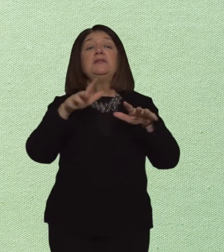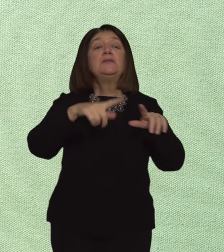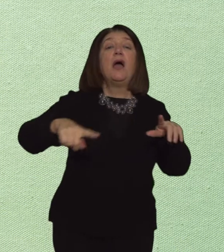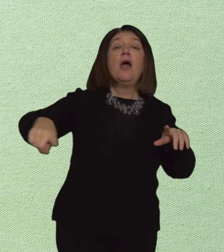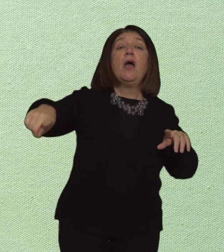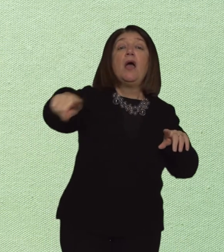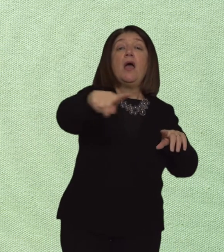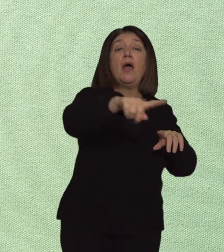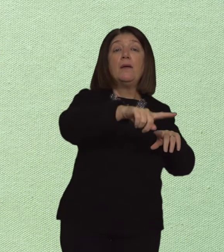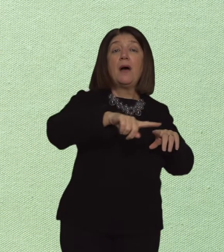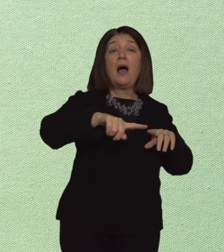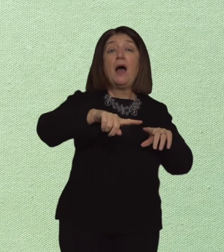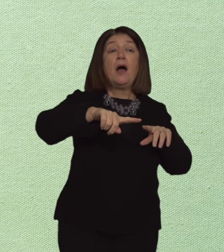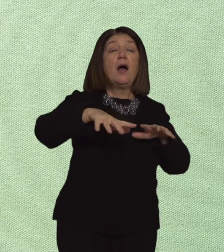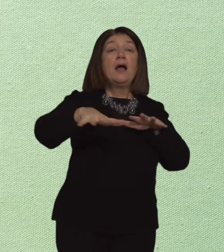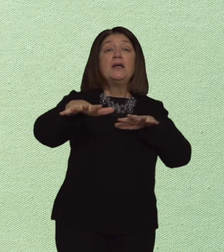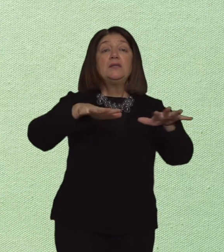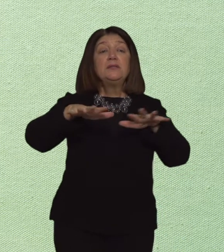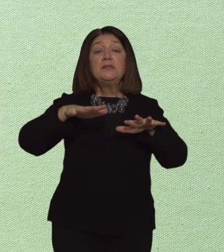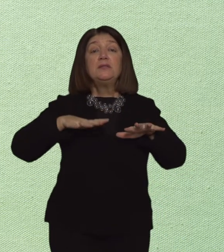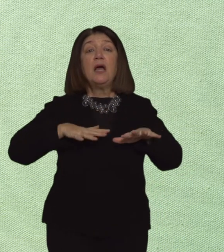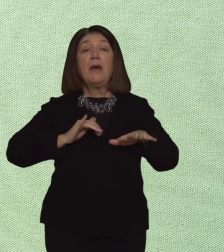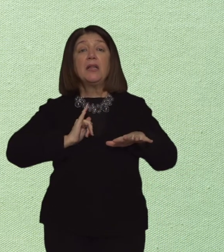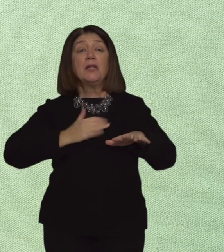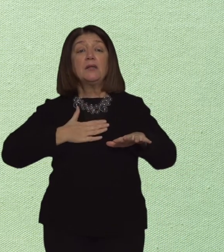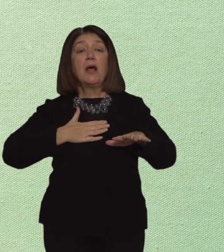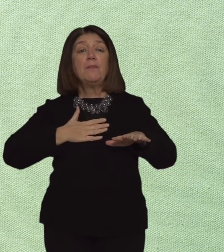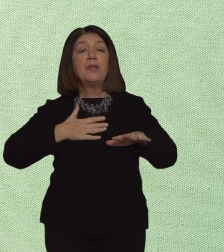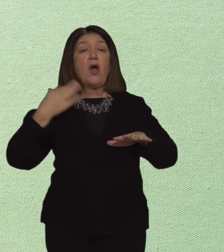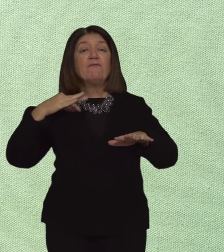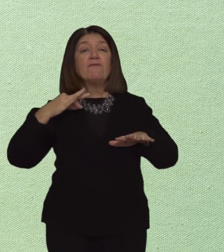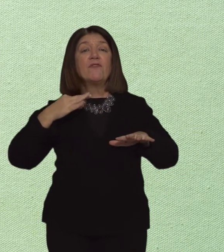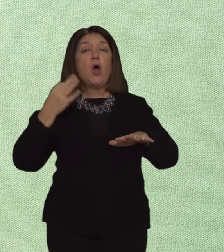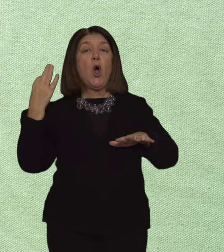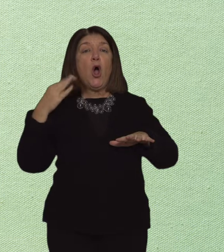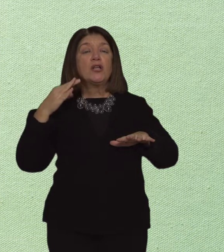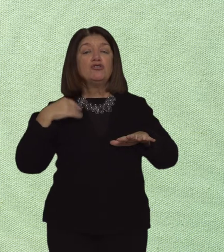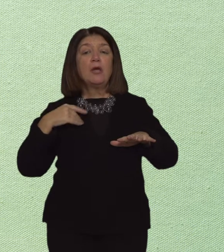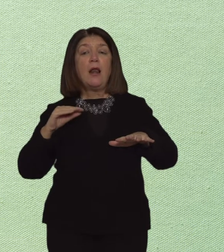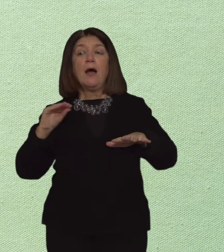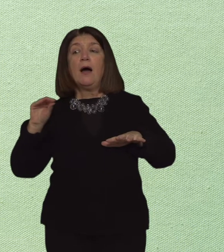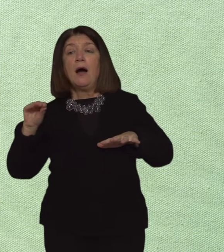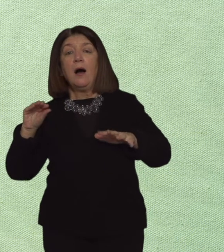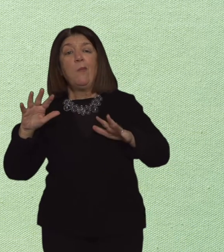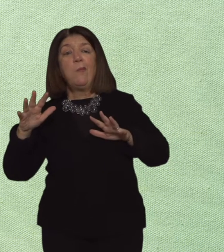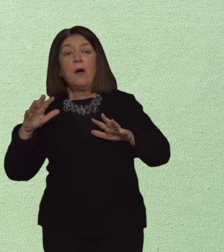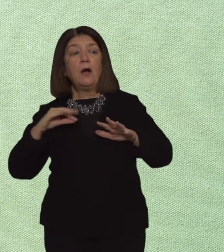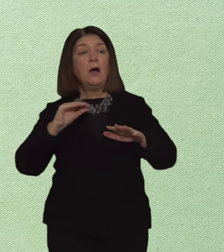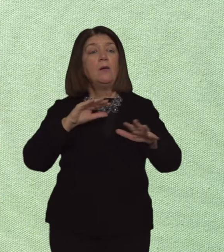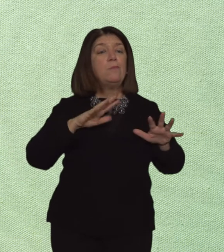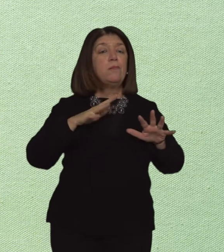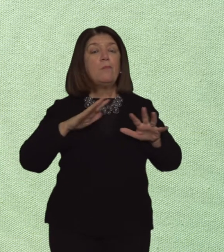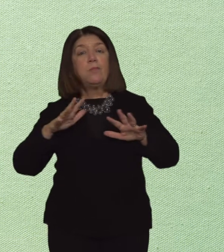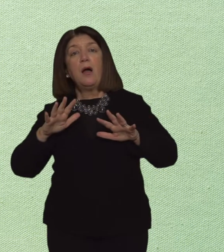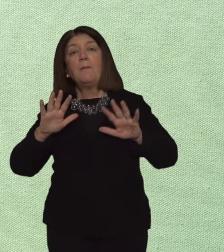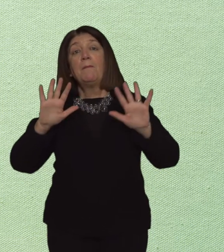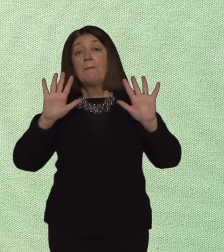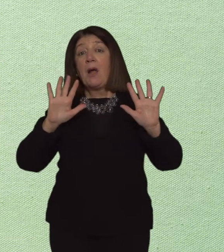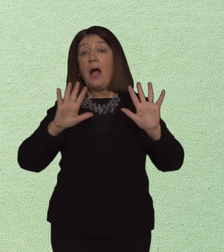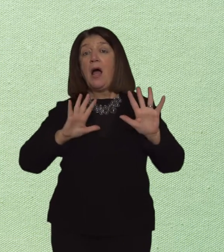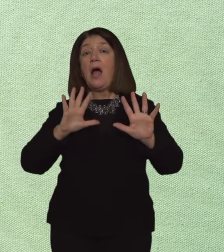perché è funzionale al sistema, noi assumiamo quell'identità ma non diventiamo un talento in tutto e